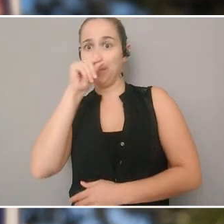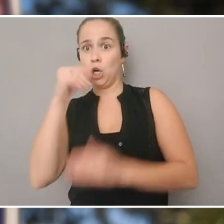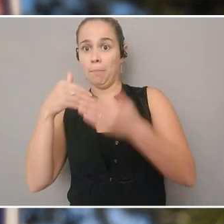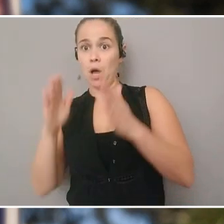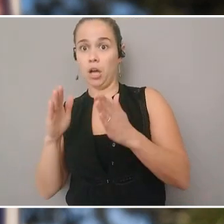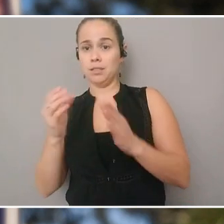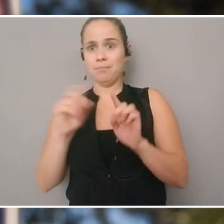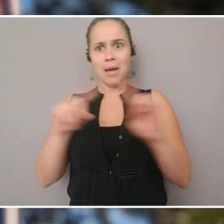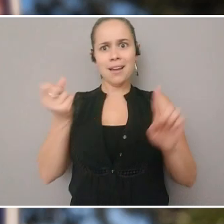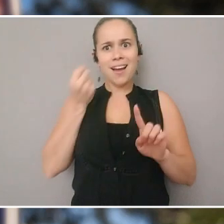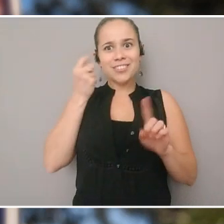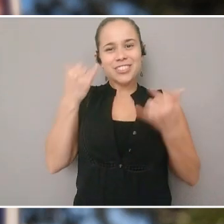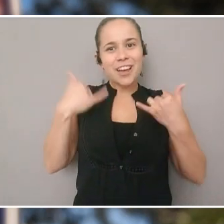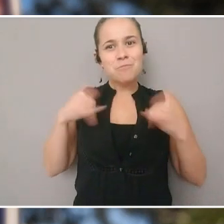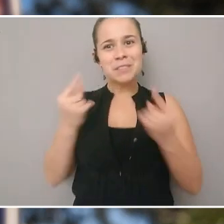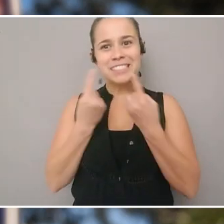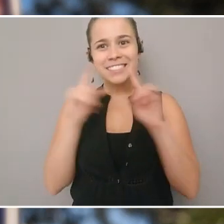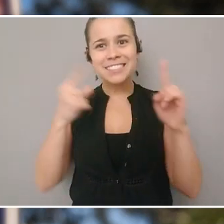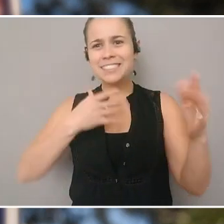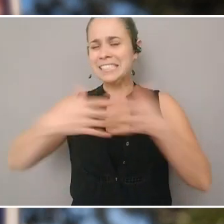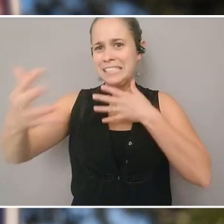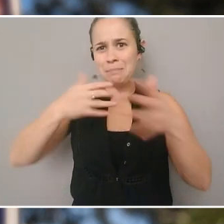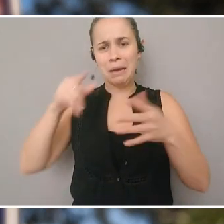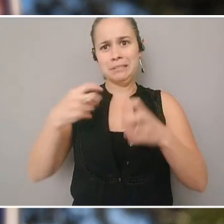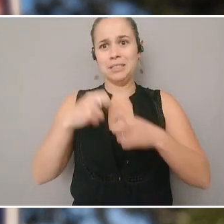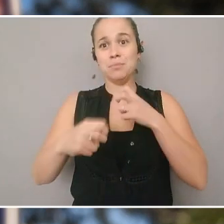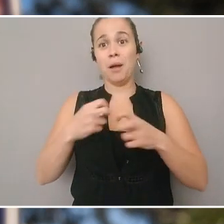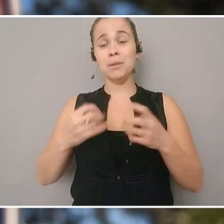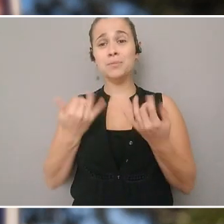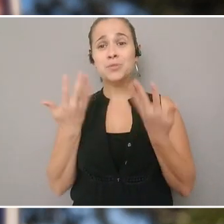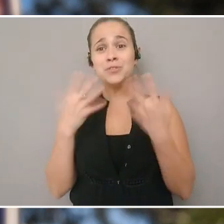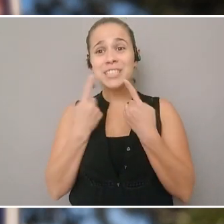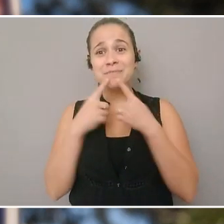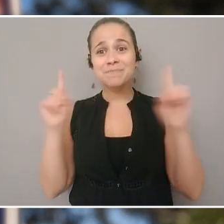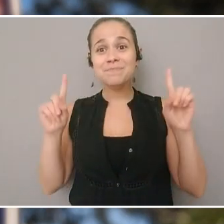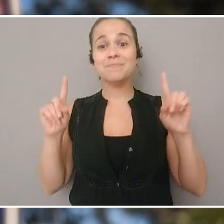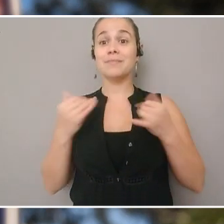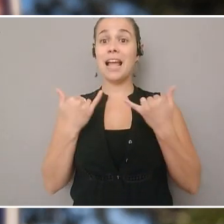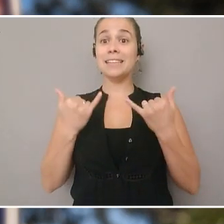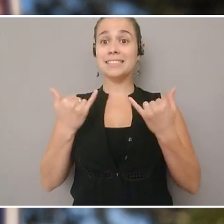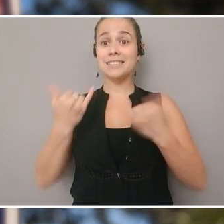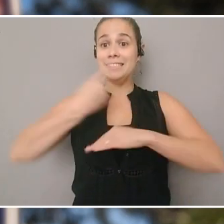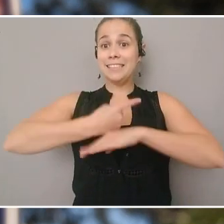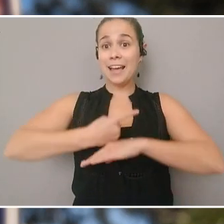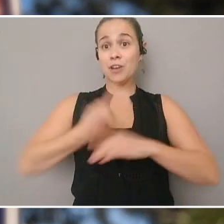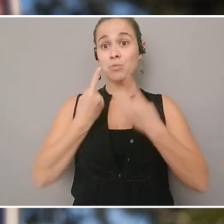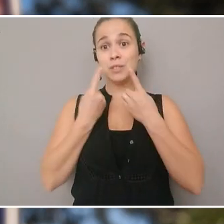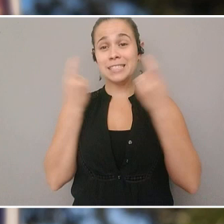a pesar de todo, lo logramos y hoy nosotros celebramos solo uno de los muchos grandes